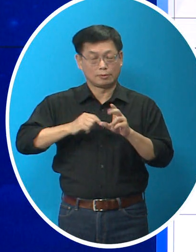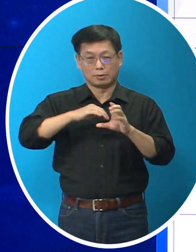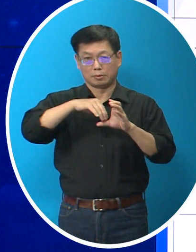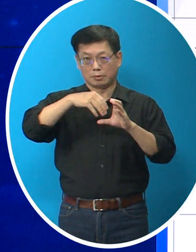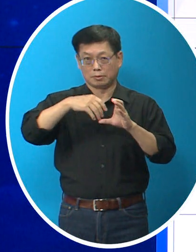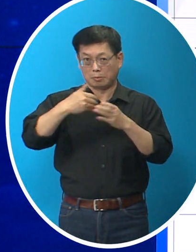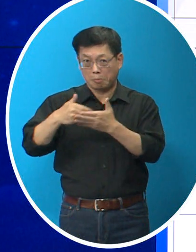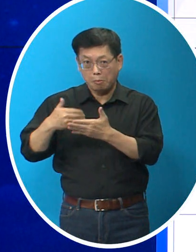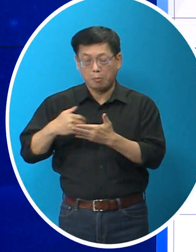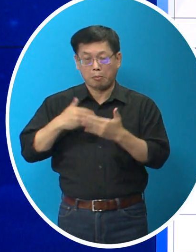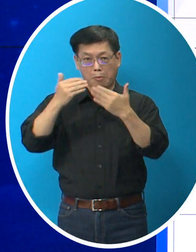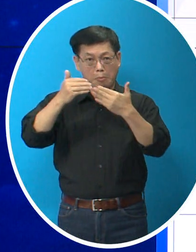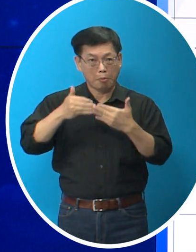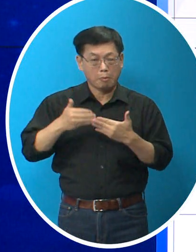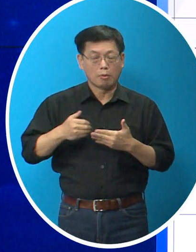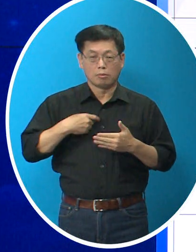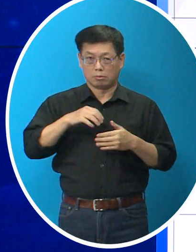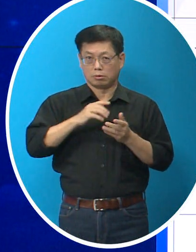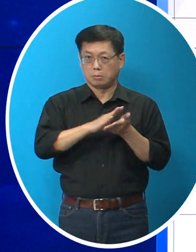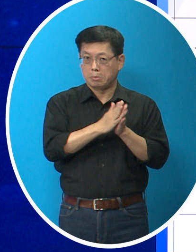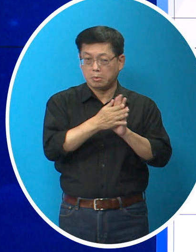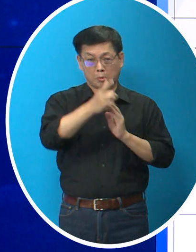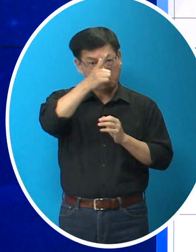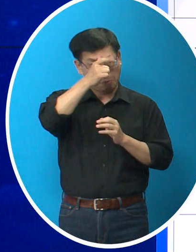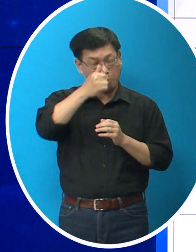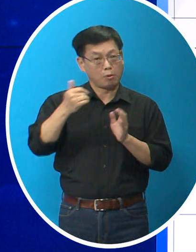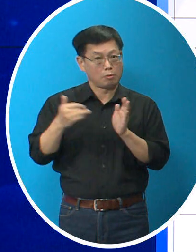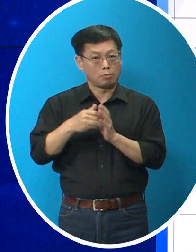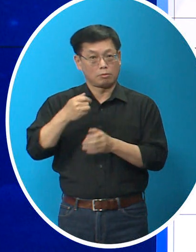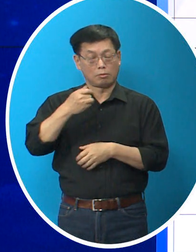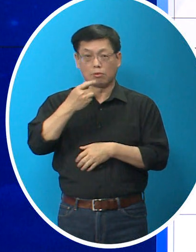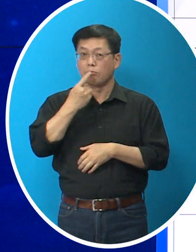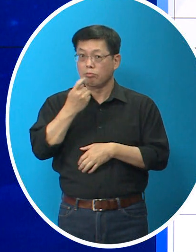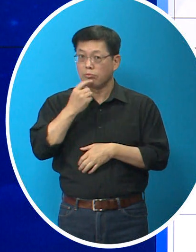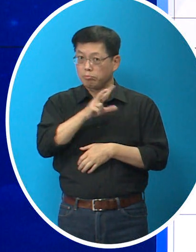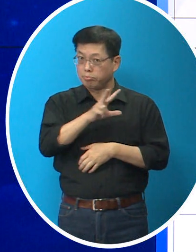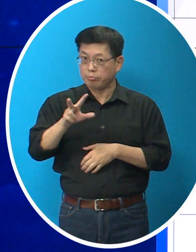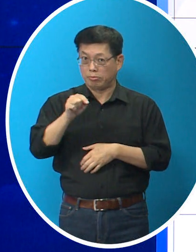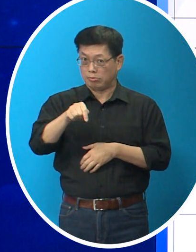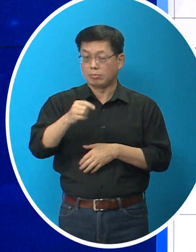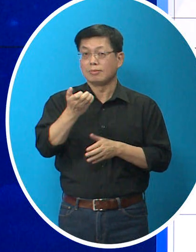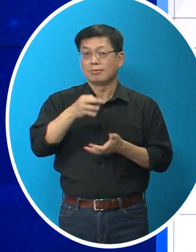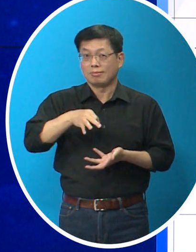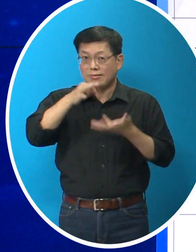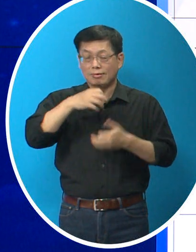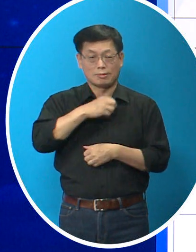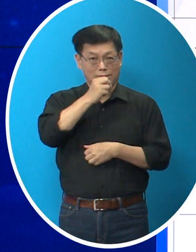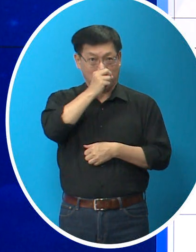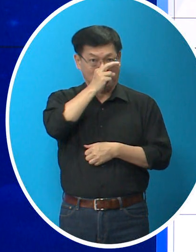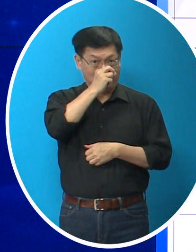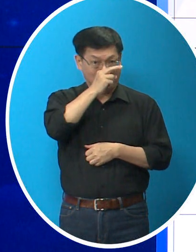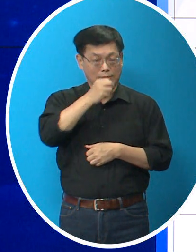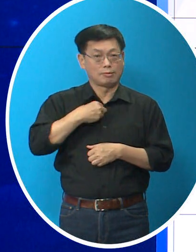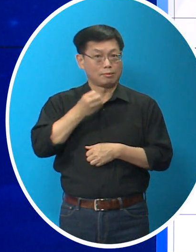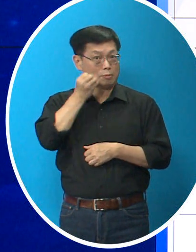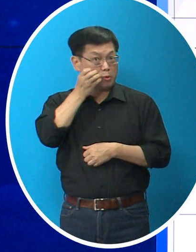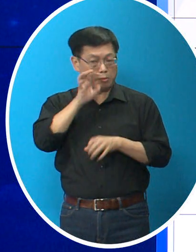現在台灣上空 大家都是偏黃到偏紅的色塊 剛剛提到的宜蘭、花蓮交界這個地方 紅色區塊相當大塊